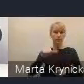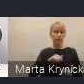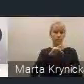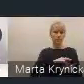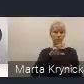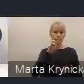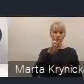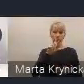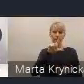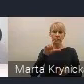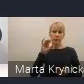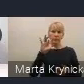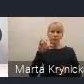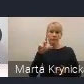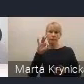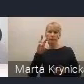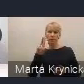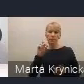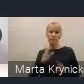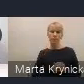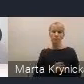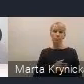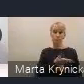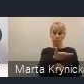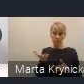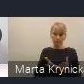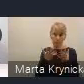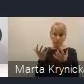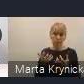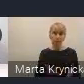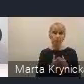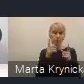żeby do końca stycznia swoje uwagi, swoje propozycje,